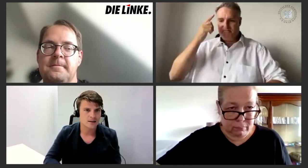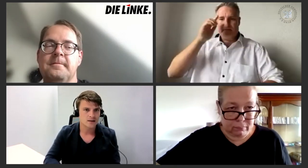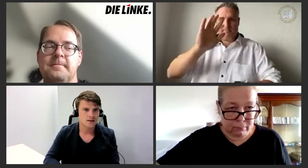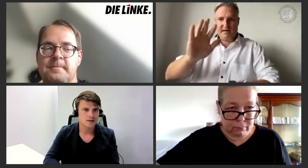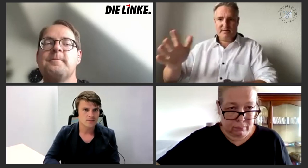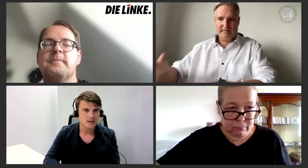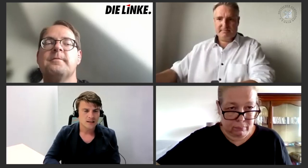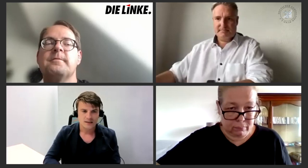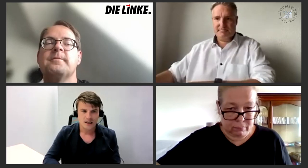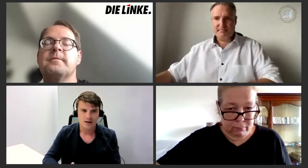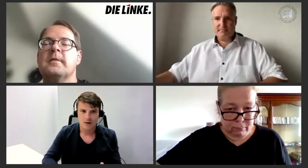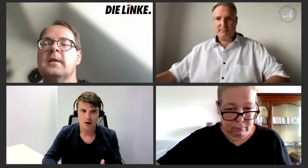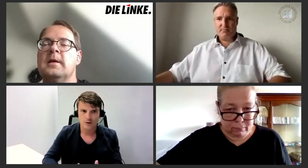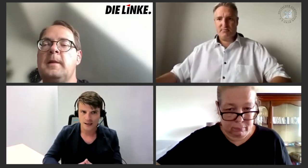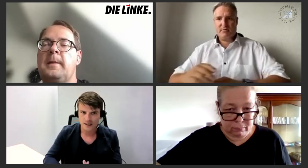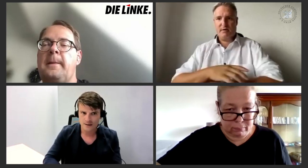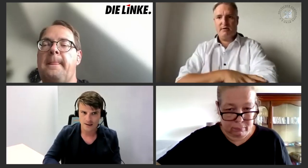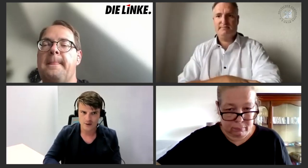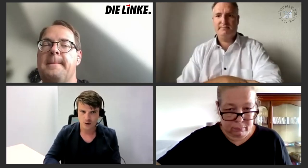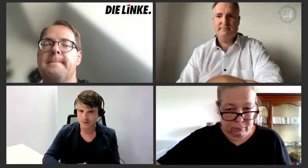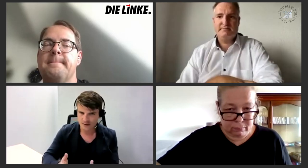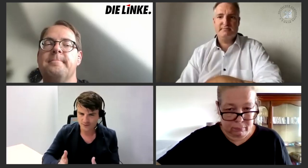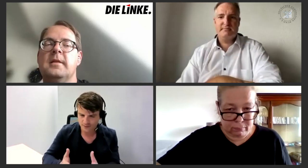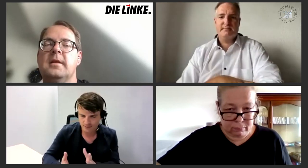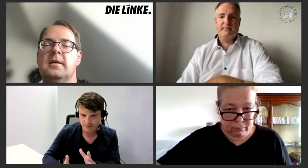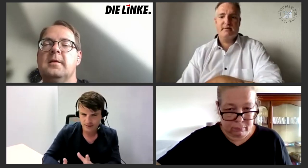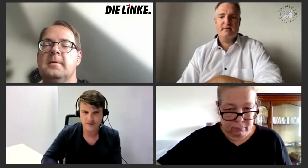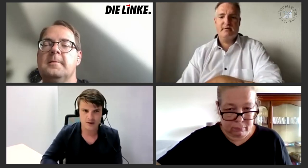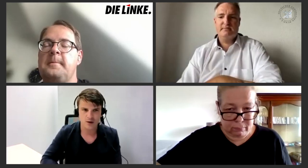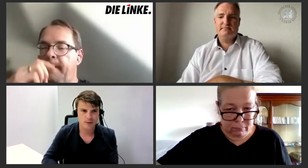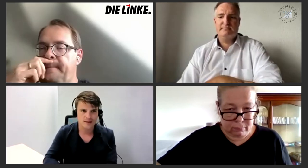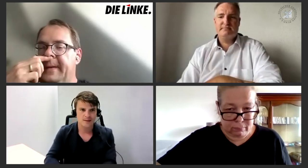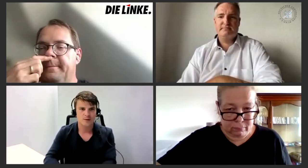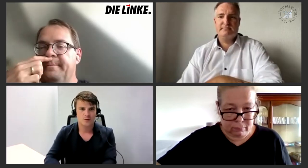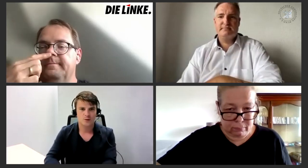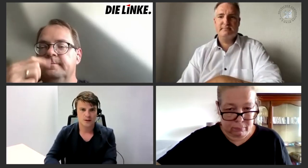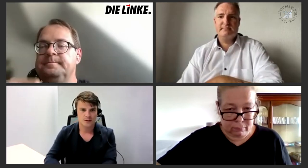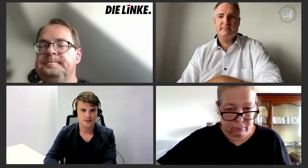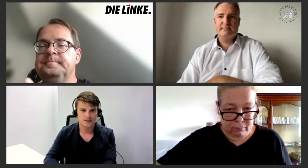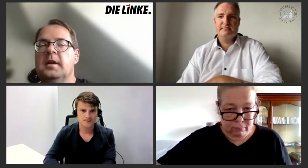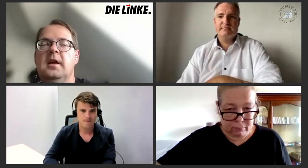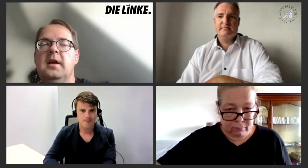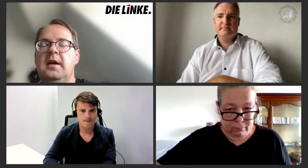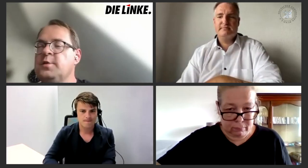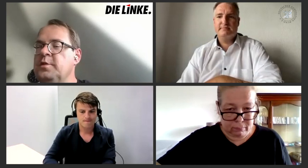und Kulturminderheiten auch vertreten sein sollen, vielleicht nochmal ein Statement dazu von Ihrer Seite.